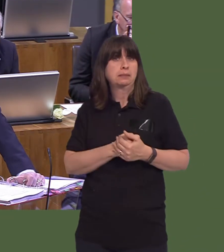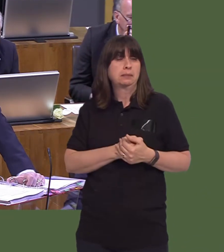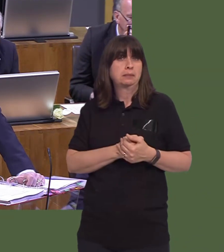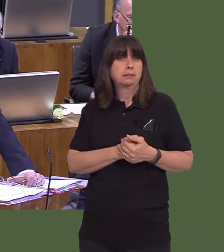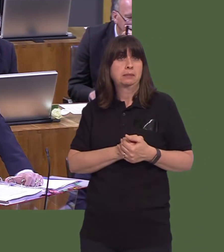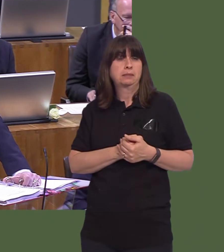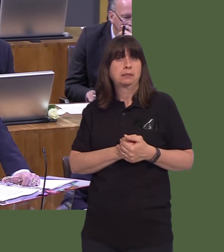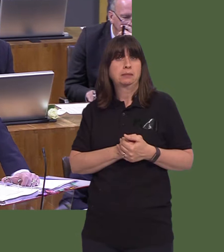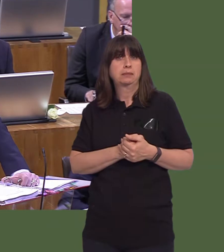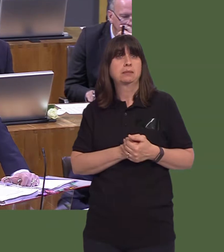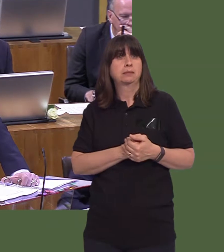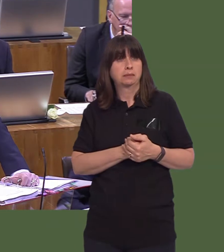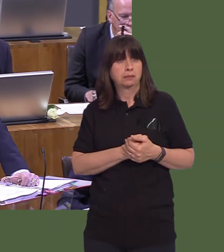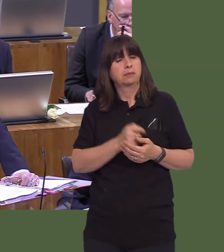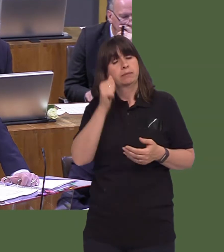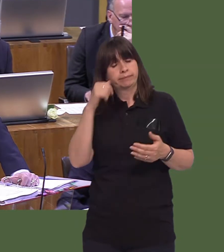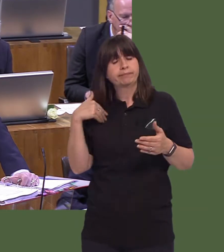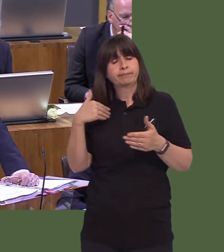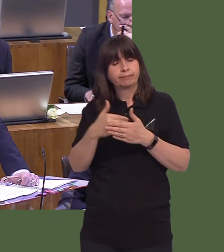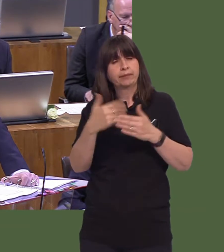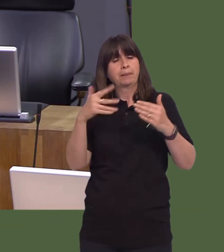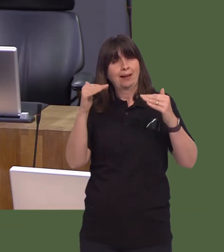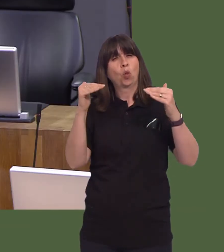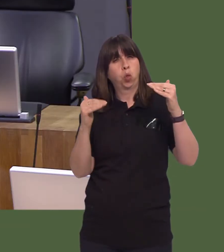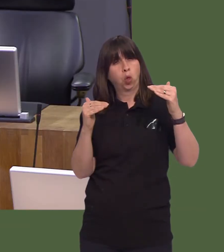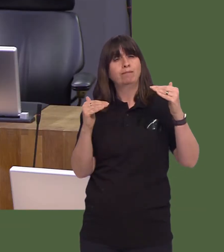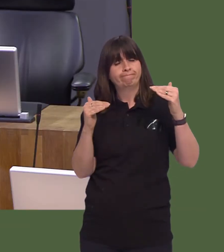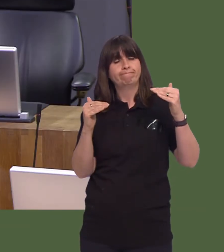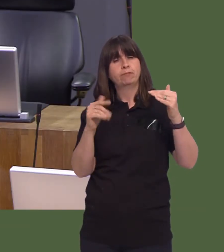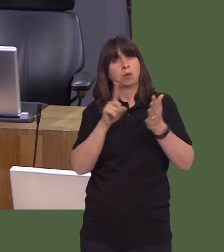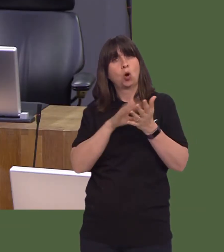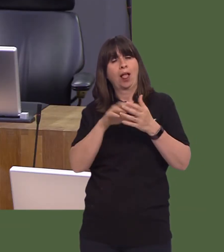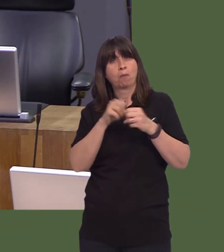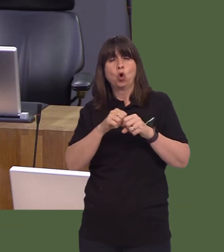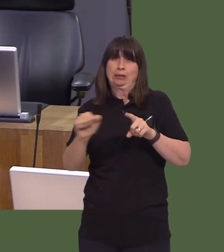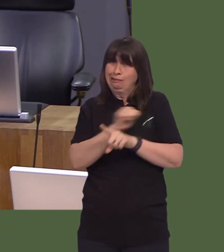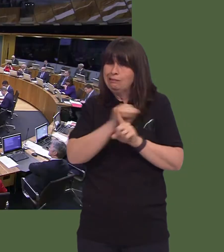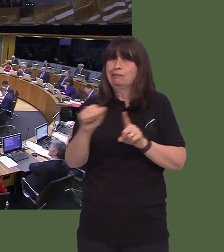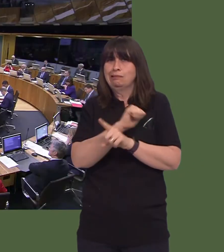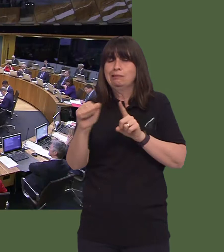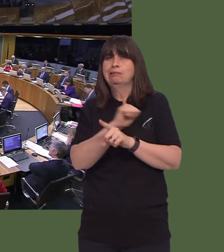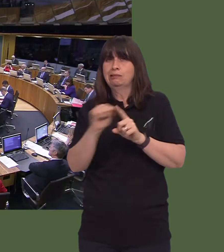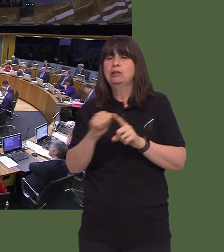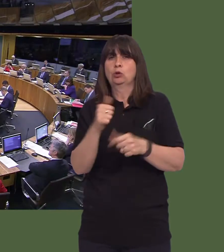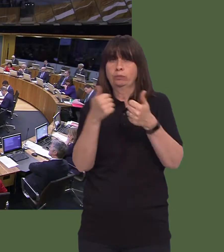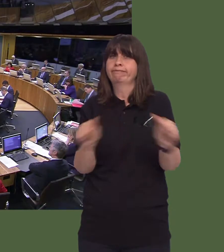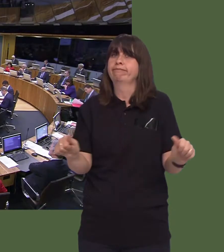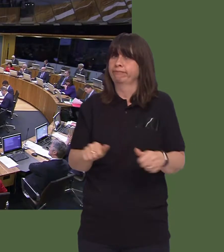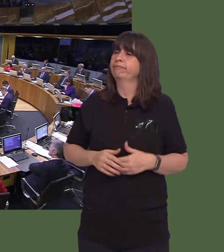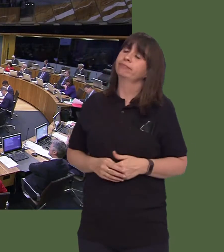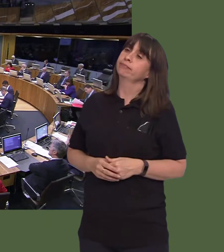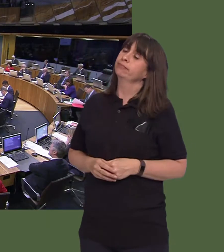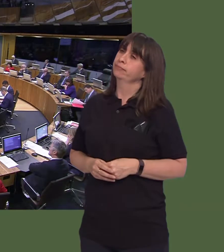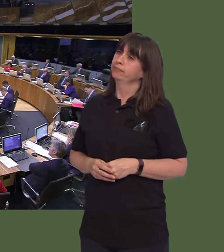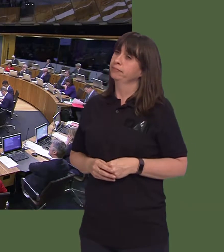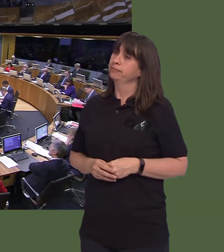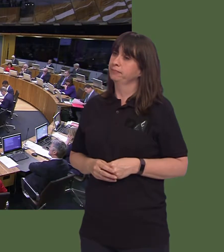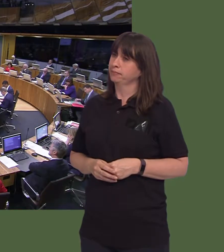Paul Davies AM: Prif Weinidog, mae'n amlwg bod yna broblem enfawr ynglyn ‚ doctoriaid